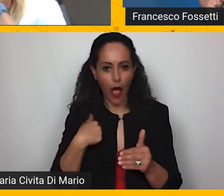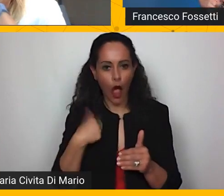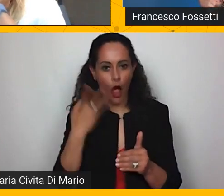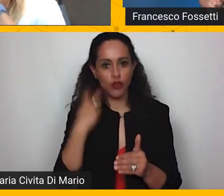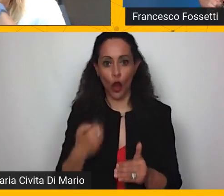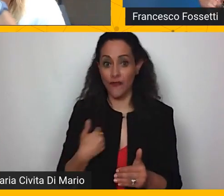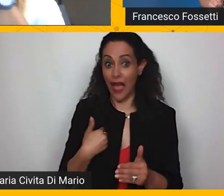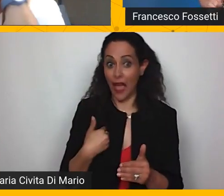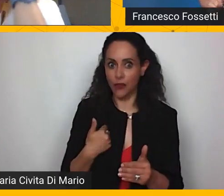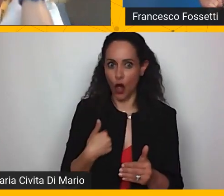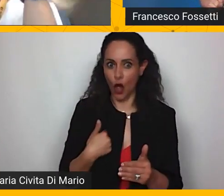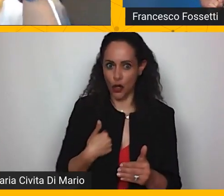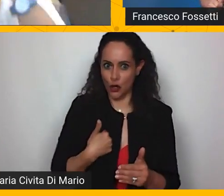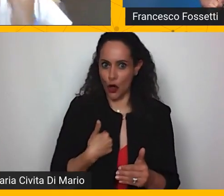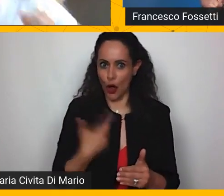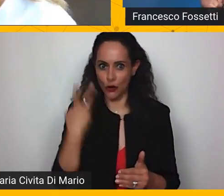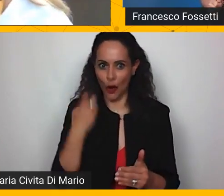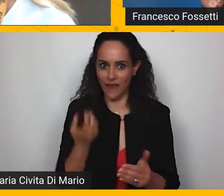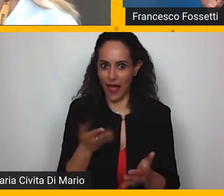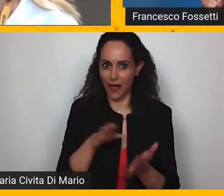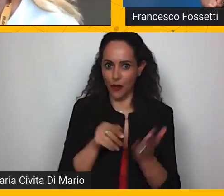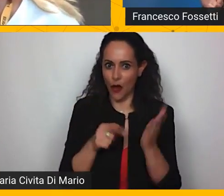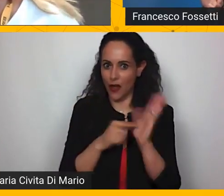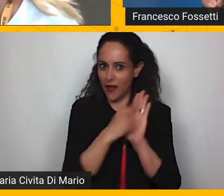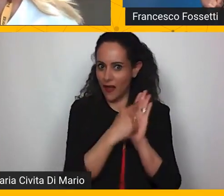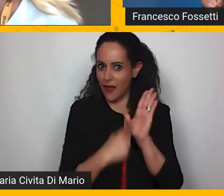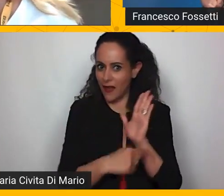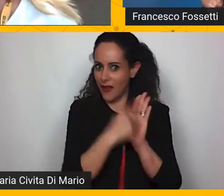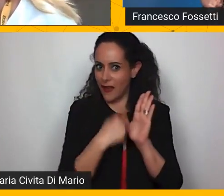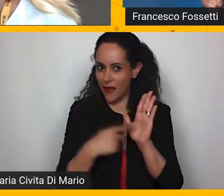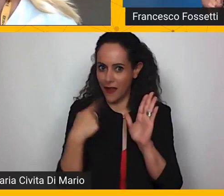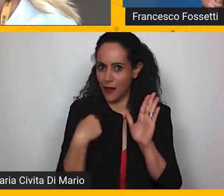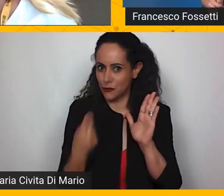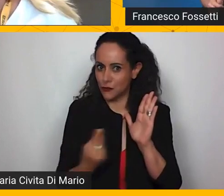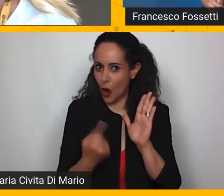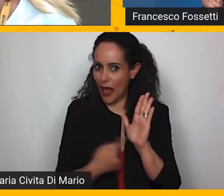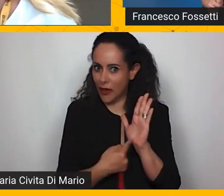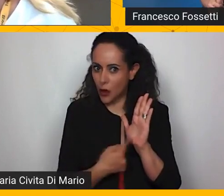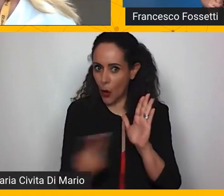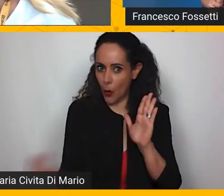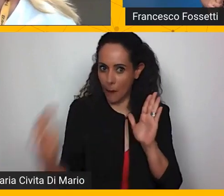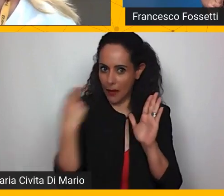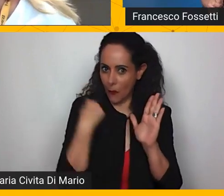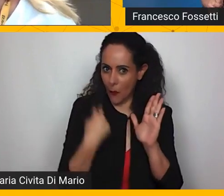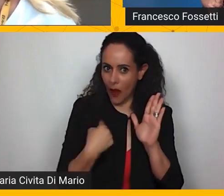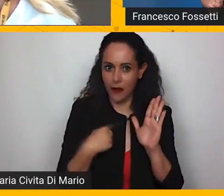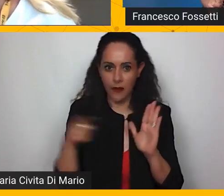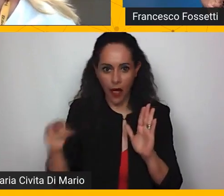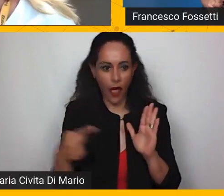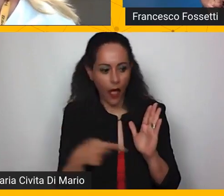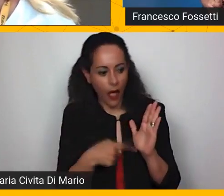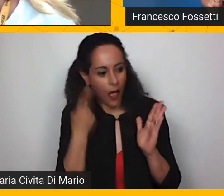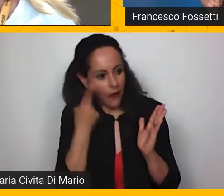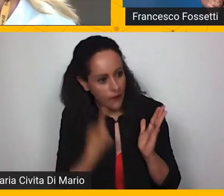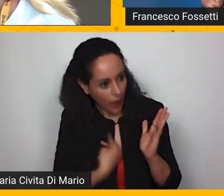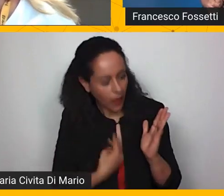e allora molto spesso chi li guarda è propenso a comprare